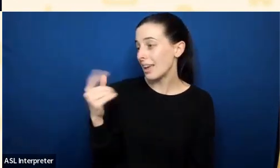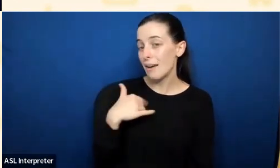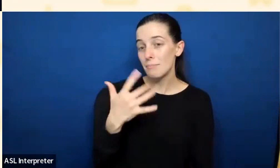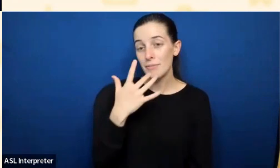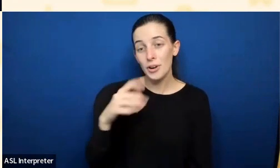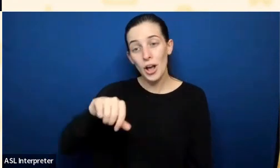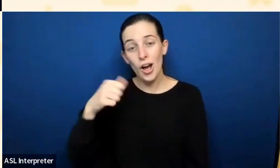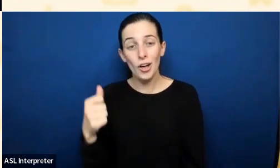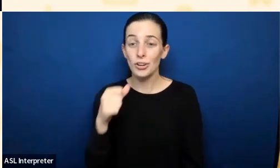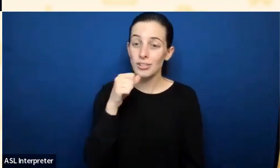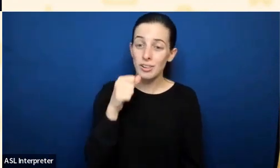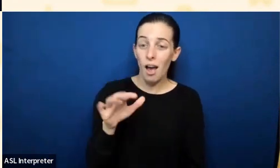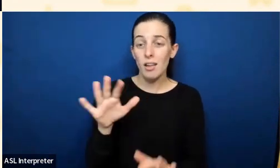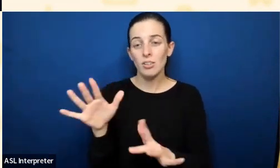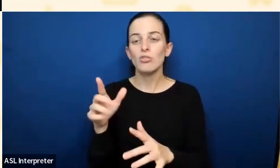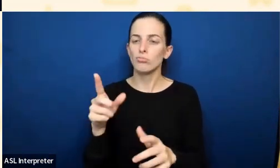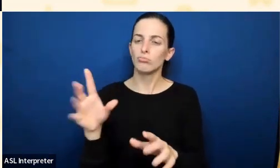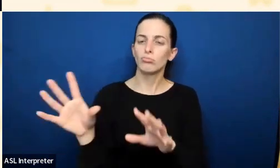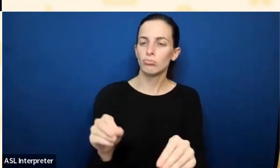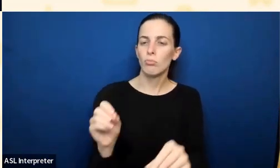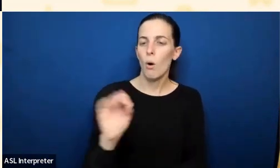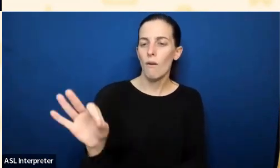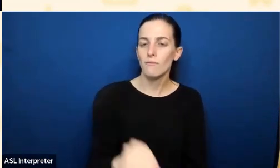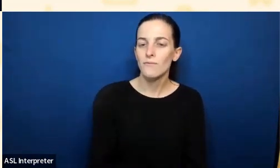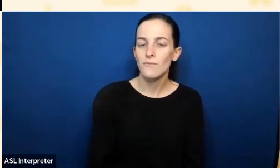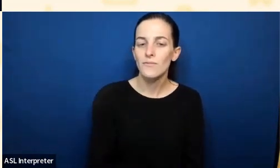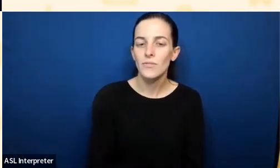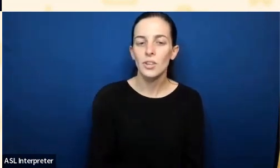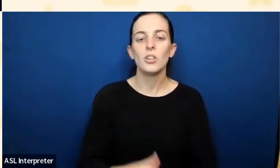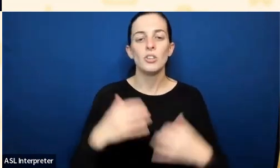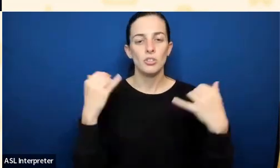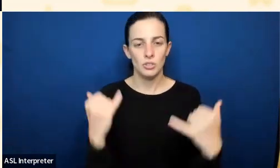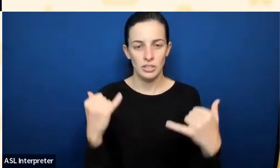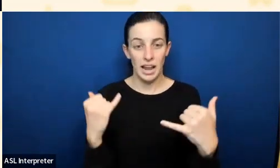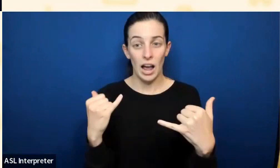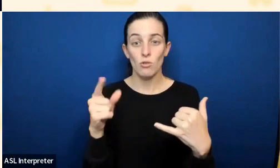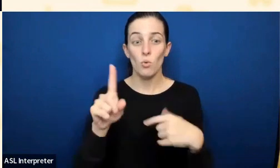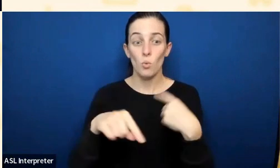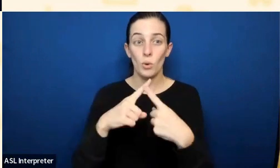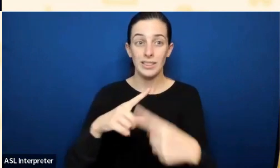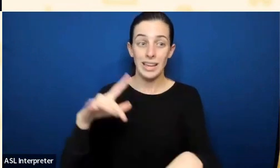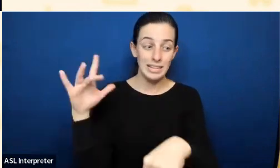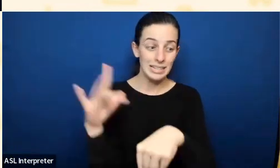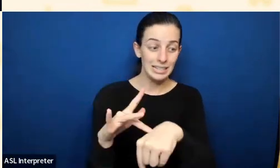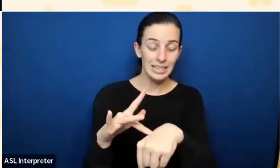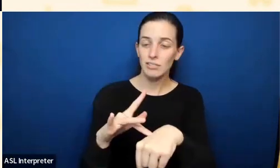Ahora, tenemos que hacer algo cuando hagan clic en el botón de alternancia. Entonces, cuando hagan clic en él, obtendremos el estado de la animación